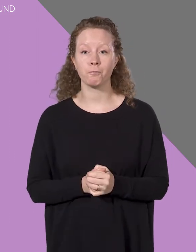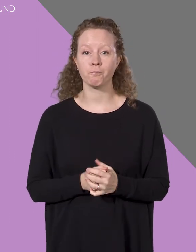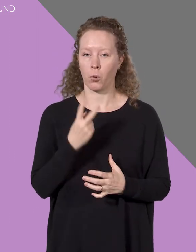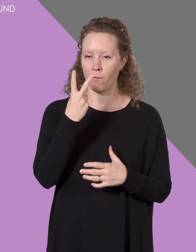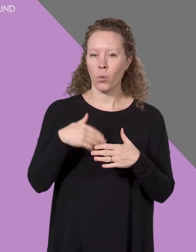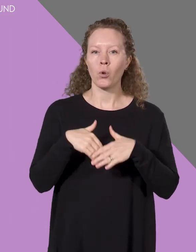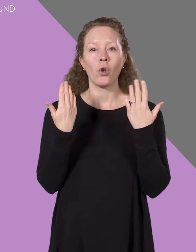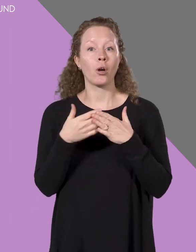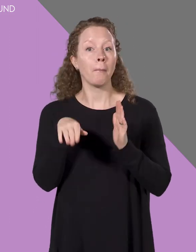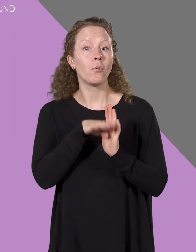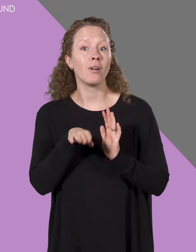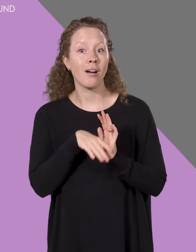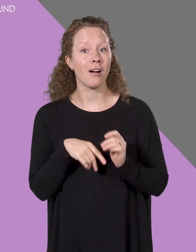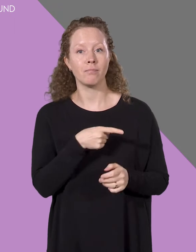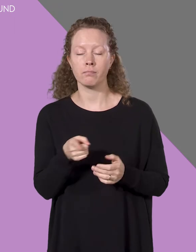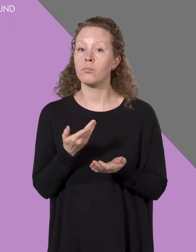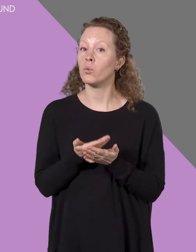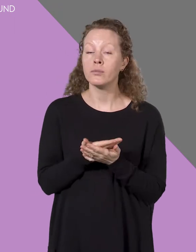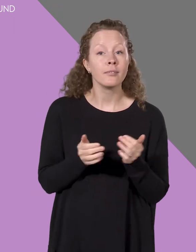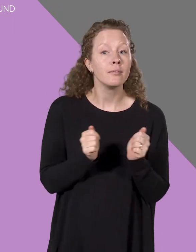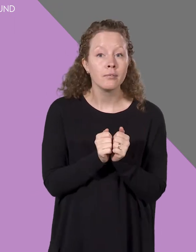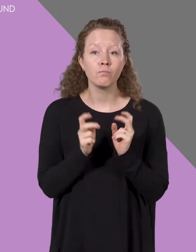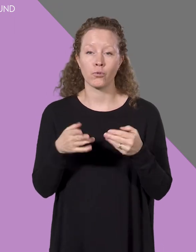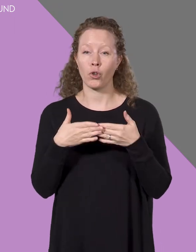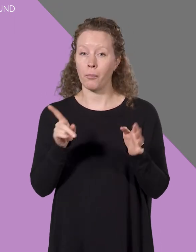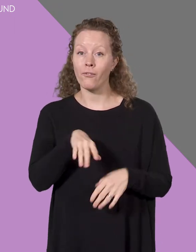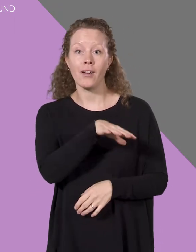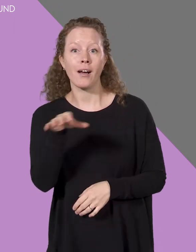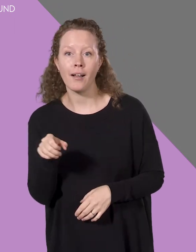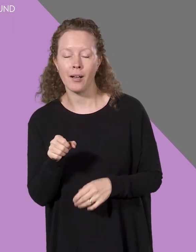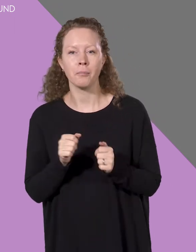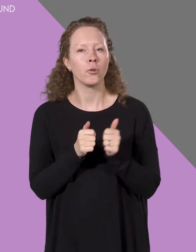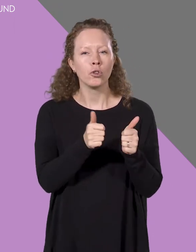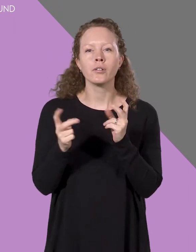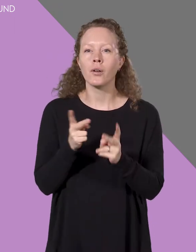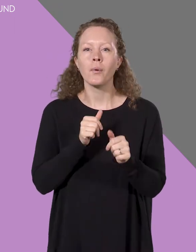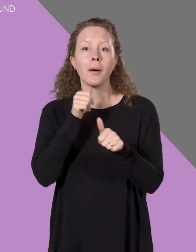är gratis och öppet för alla intresserade, men förutsätter förhandsanmälan -